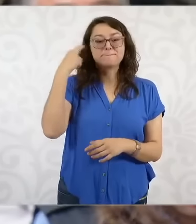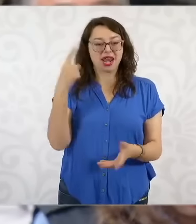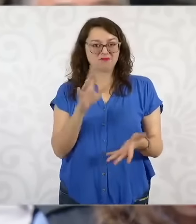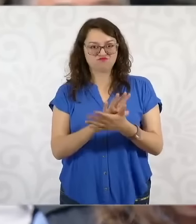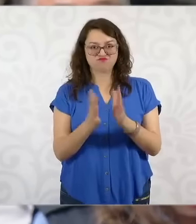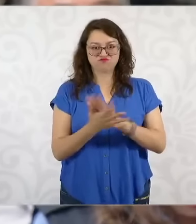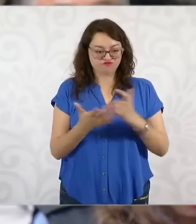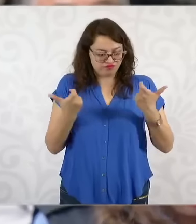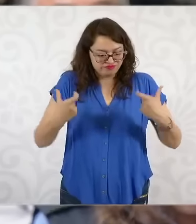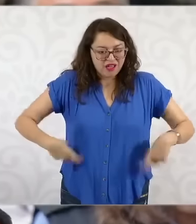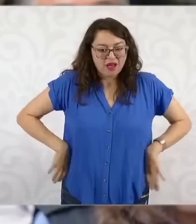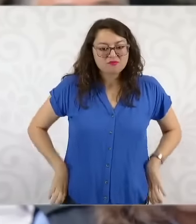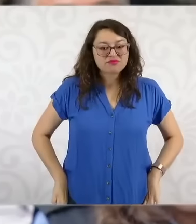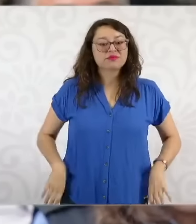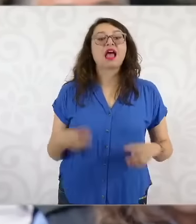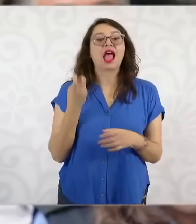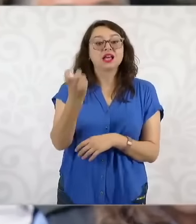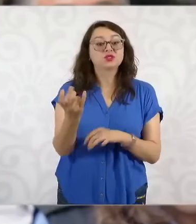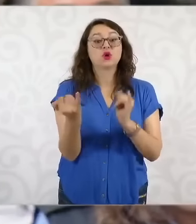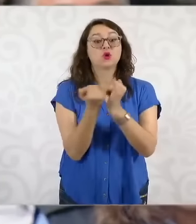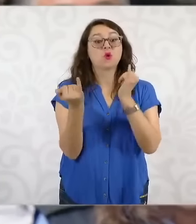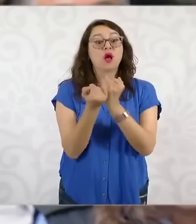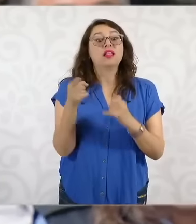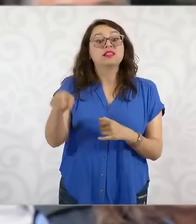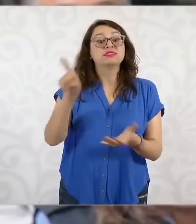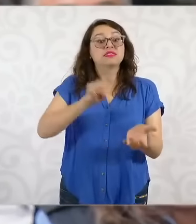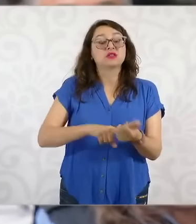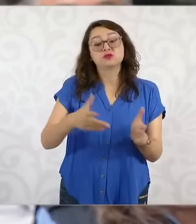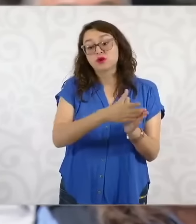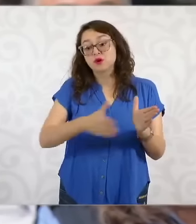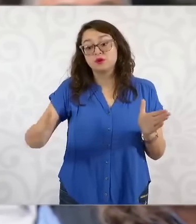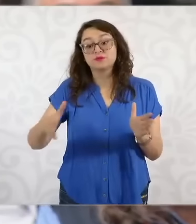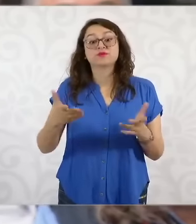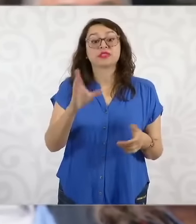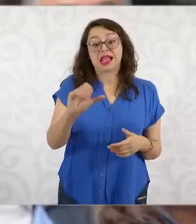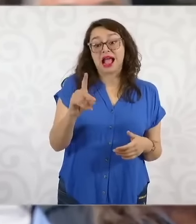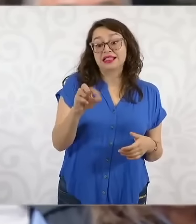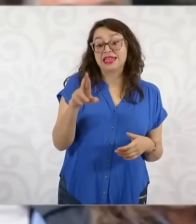y sobre el entreguismo que se vivió, sobre todo en el sexenio de Felipe Calderón. Hay que